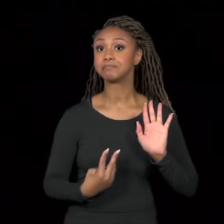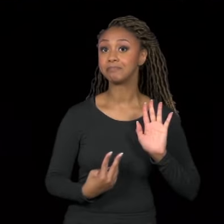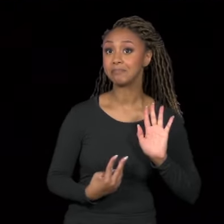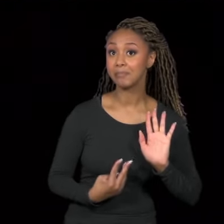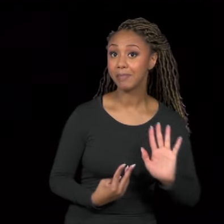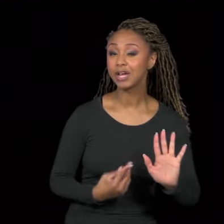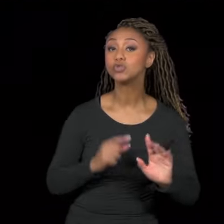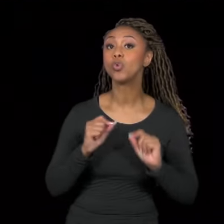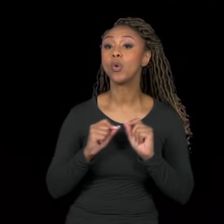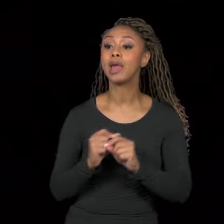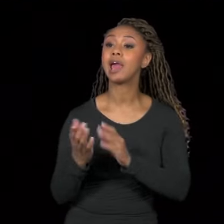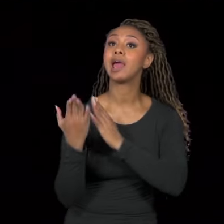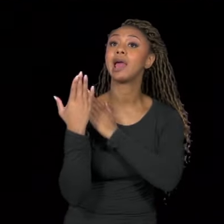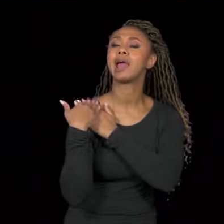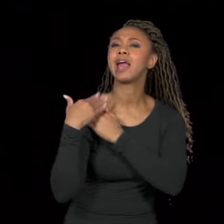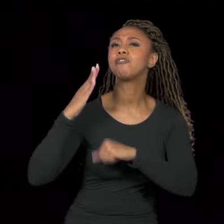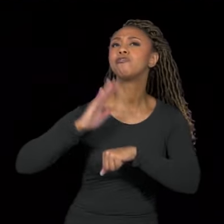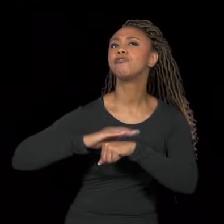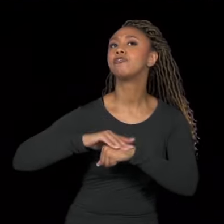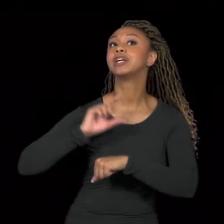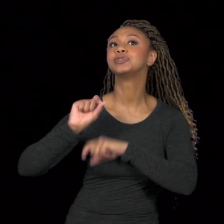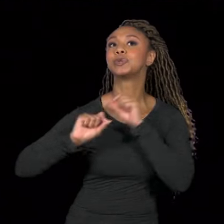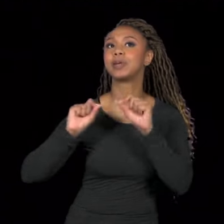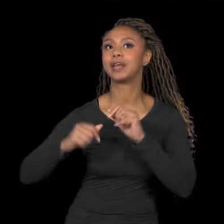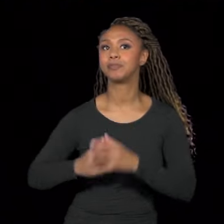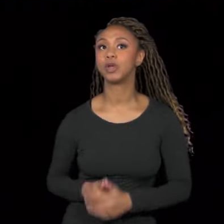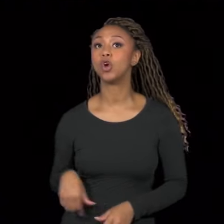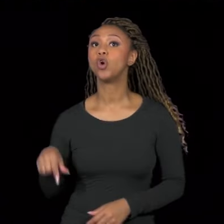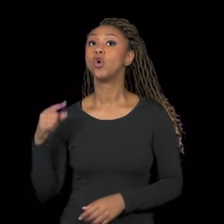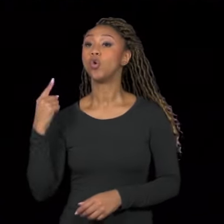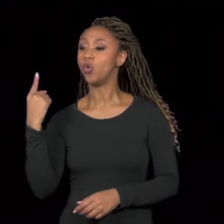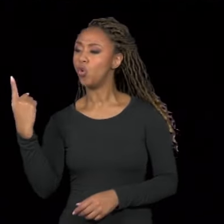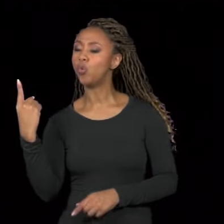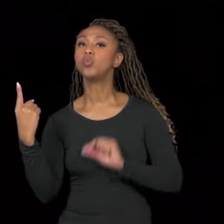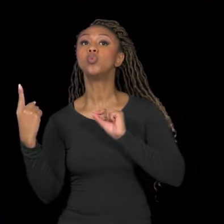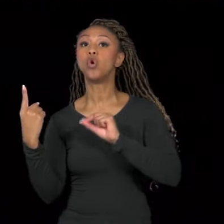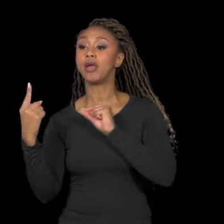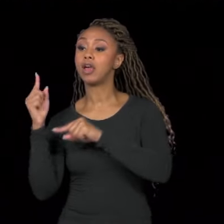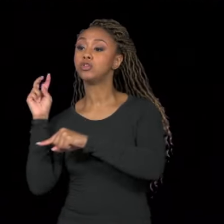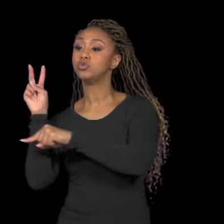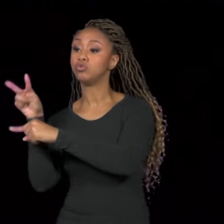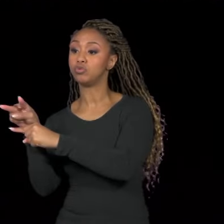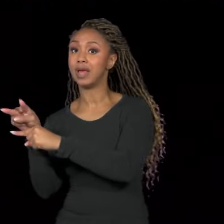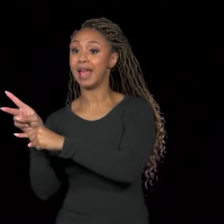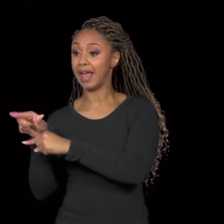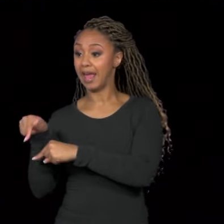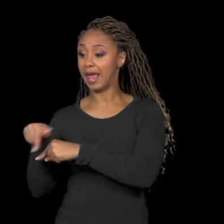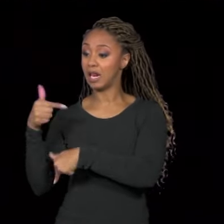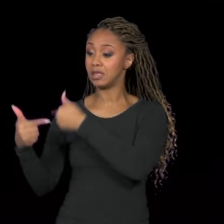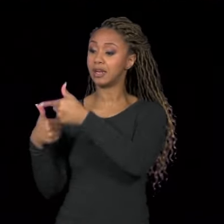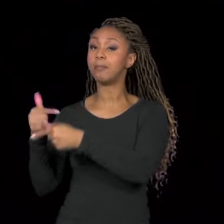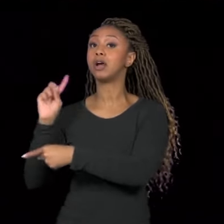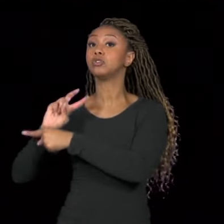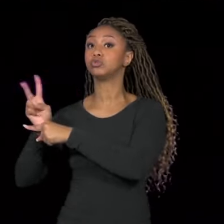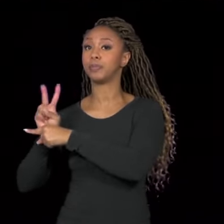1, SUPERVISOR. 2, SUPERVISIONADO. OLHANDO DE NOVO PARA O NOSSO DIAGRAMA, O QUE A